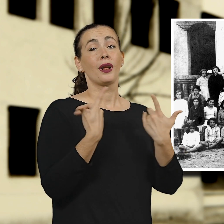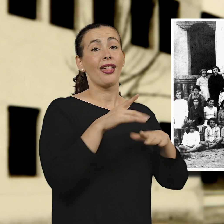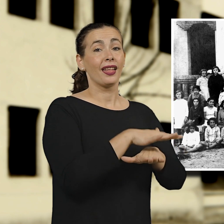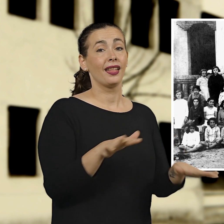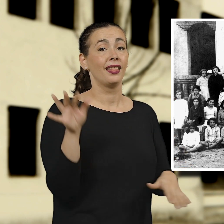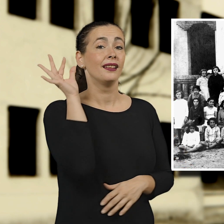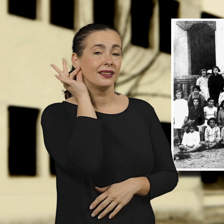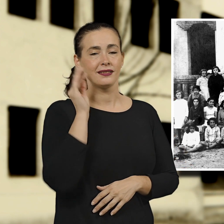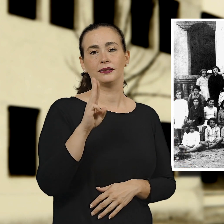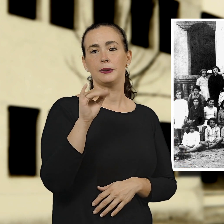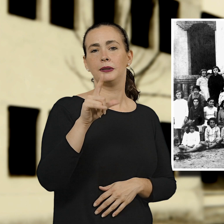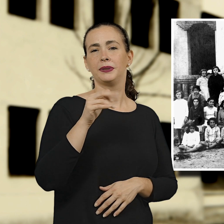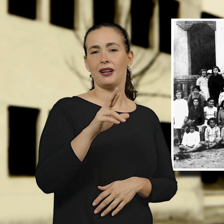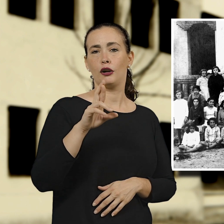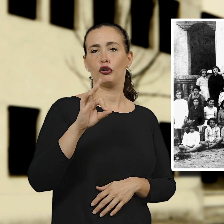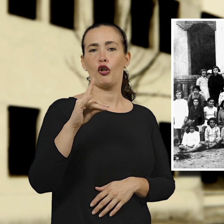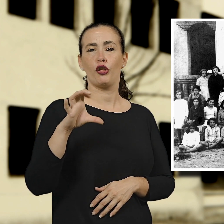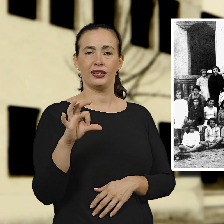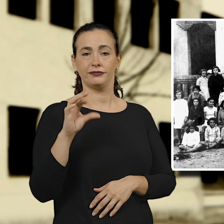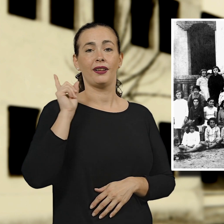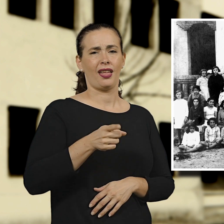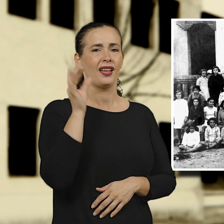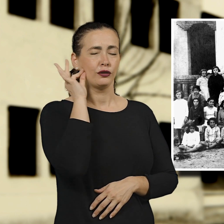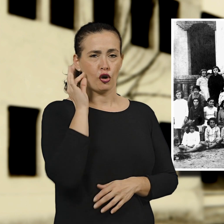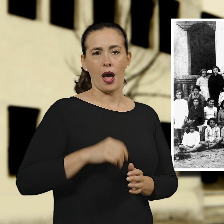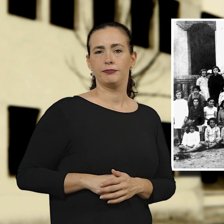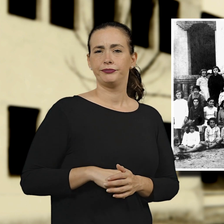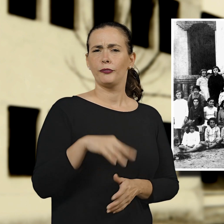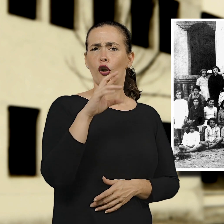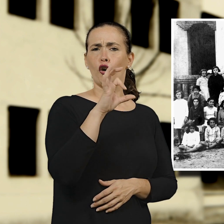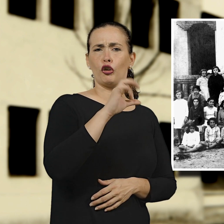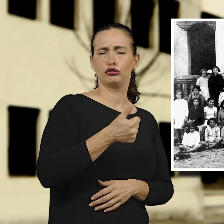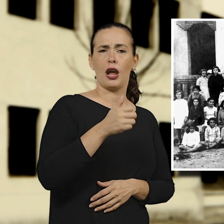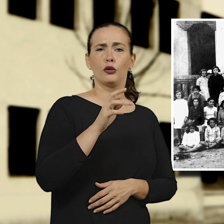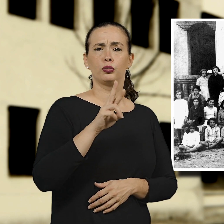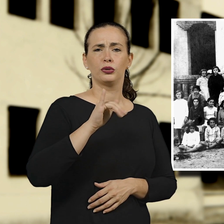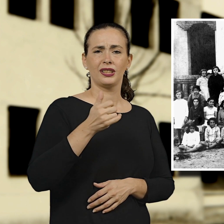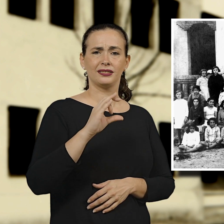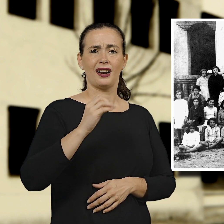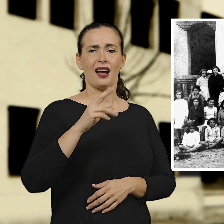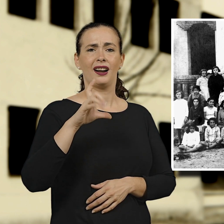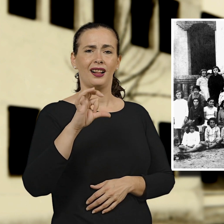Escola de nenes Pilar Rodés (directora) Rosa Turias Carles